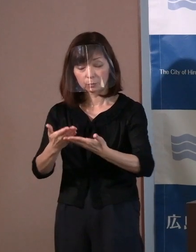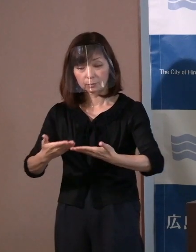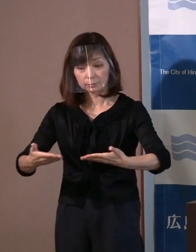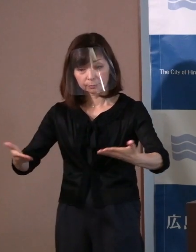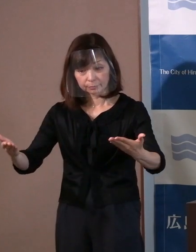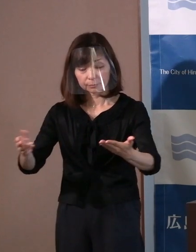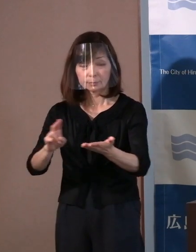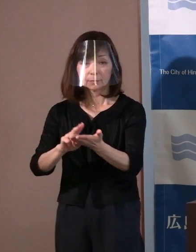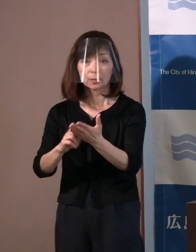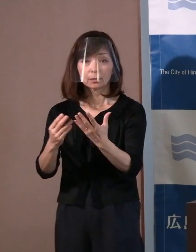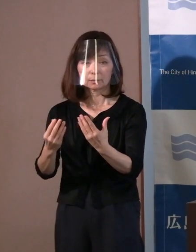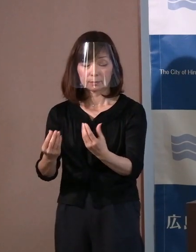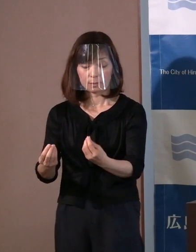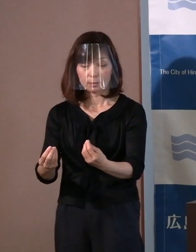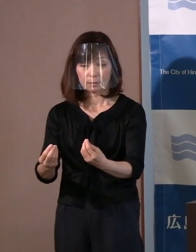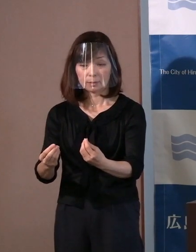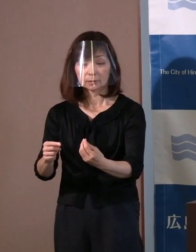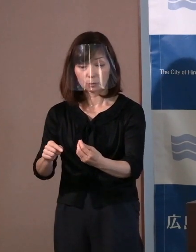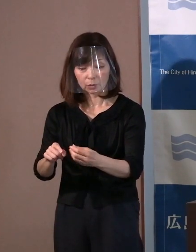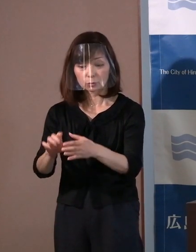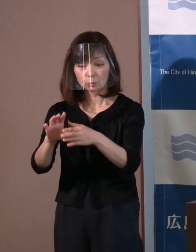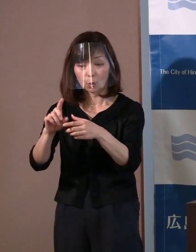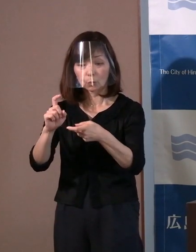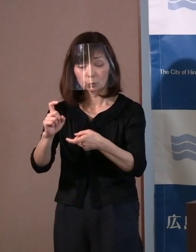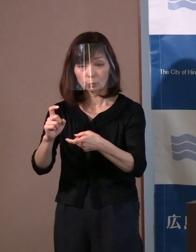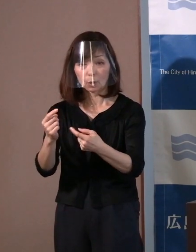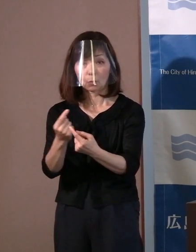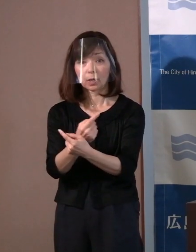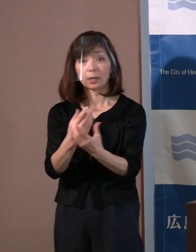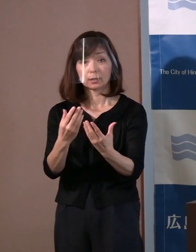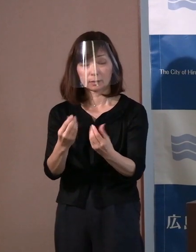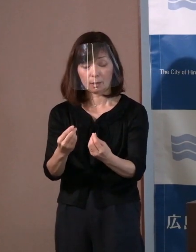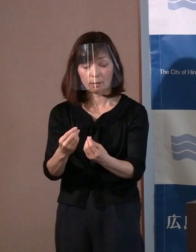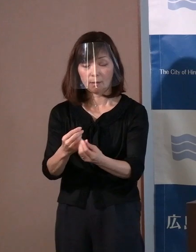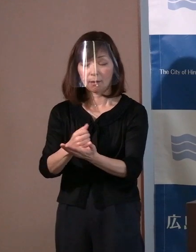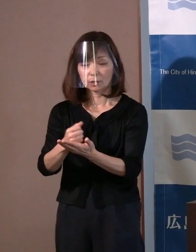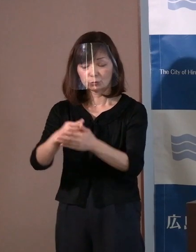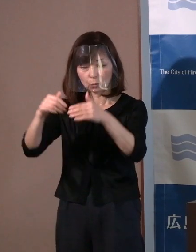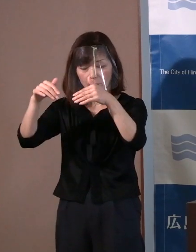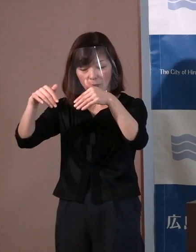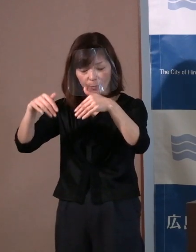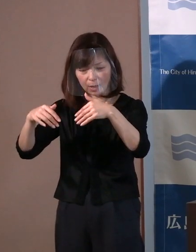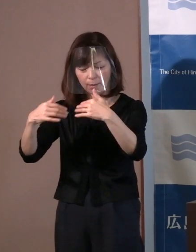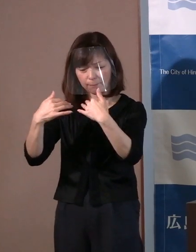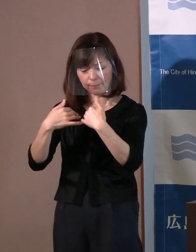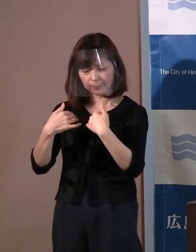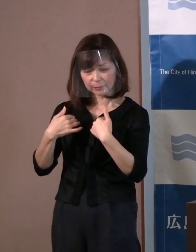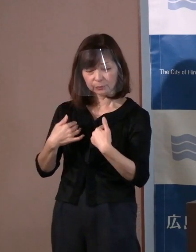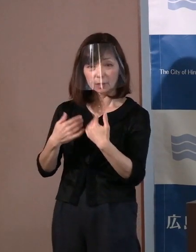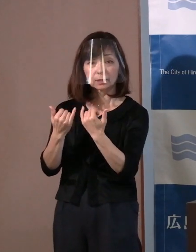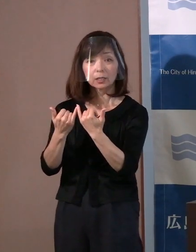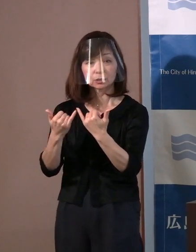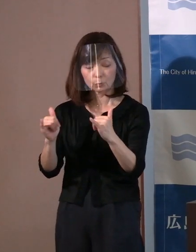黒い雨を受けた方々を早く救済してくれと｡